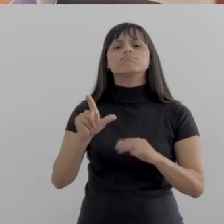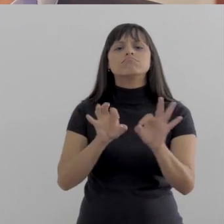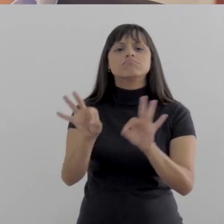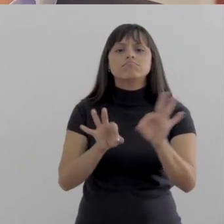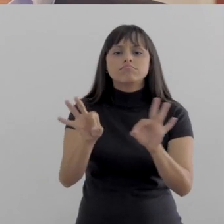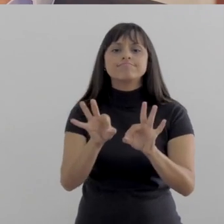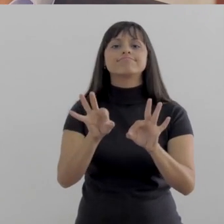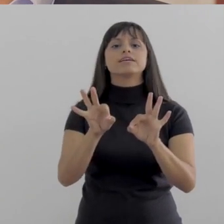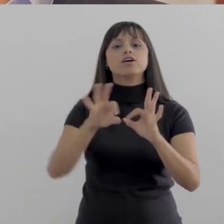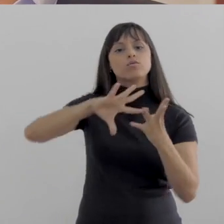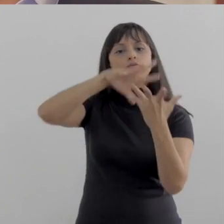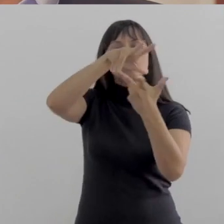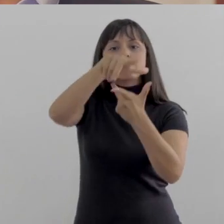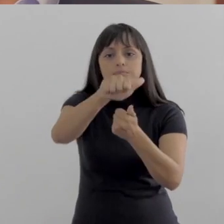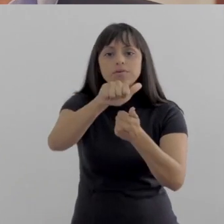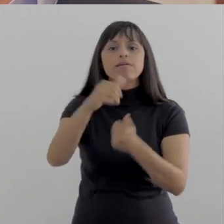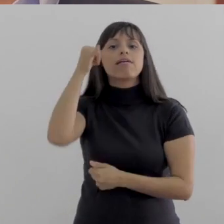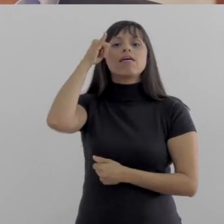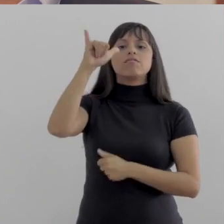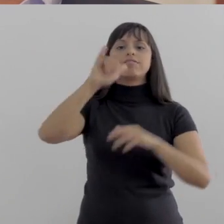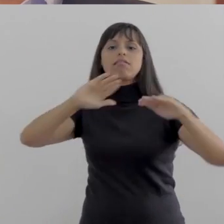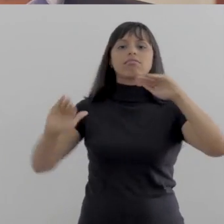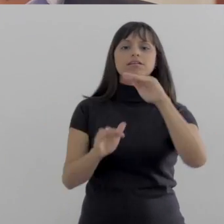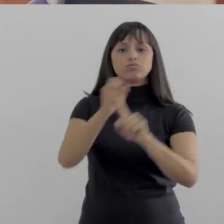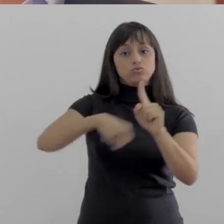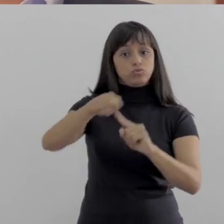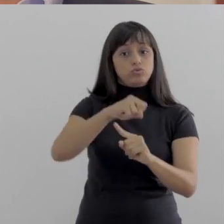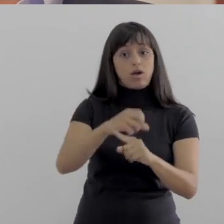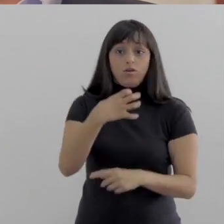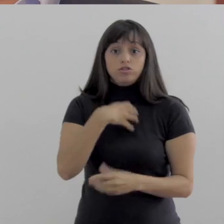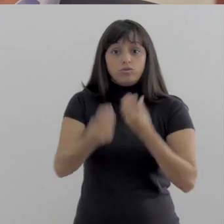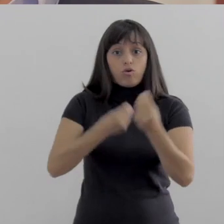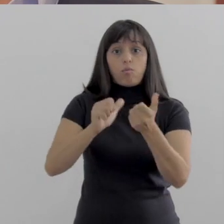por meio do esporte seguro e inclusivo. Eles nos convidaram a pensar em um projeto